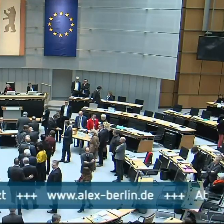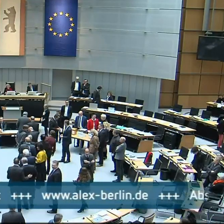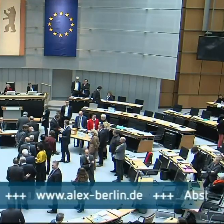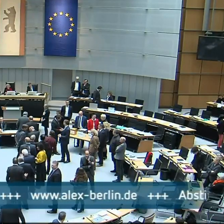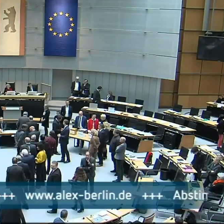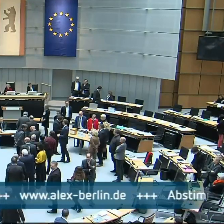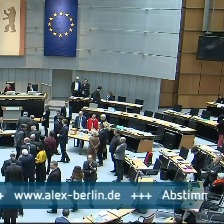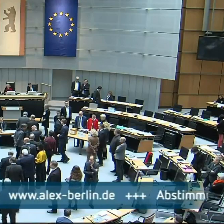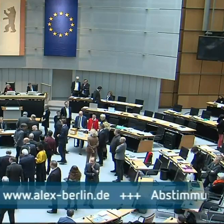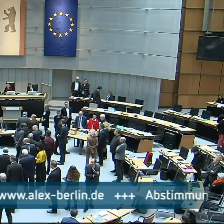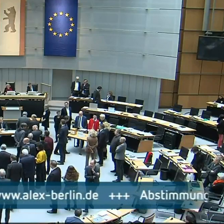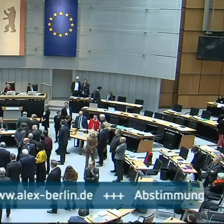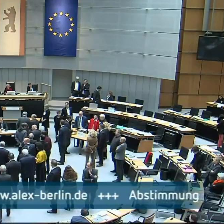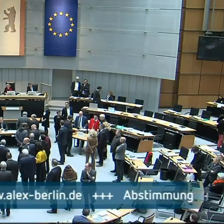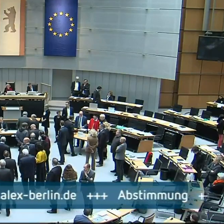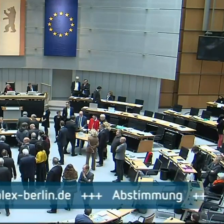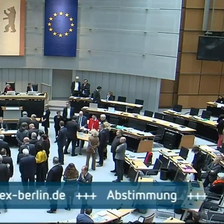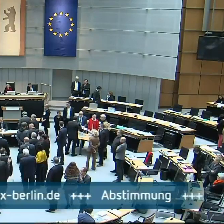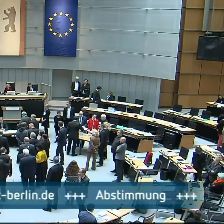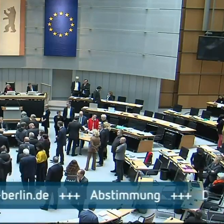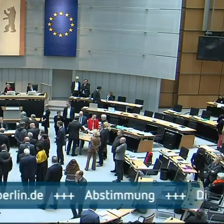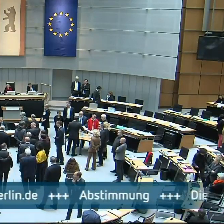Sie können gerne beides nutzen.